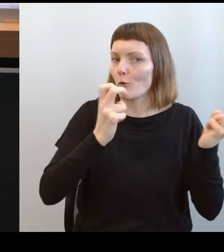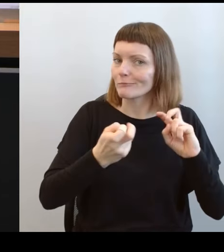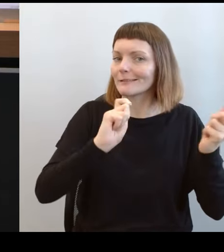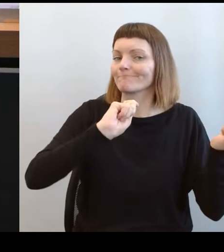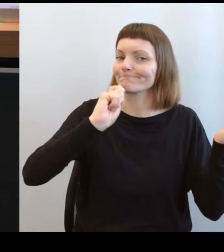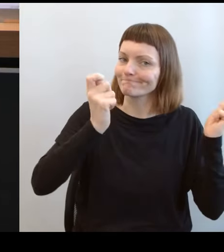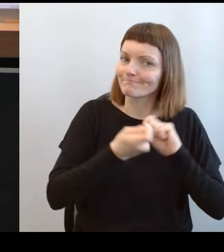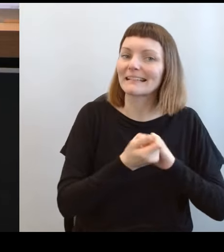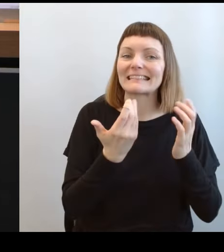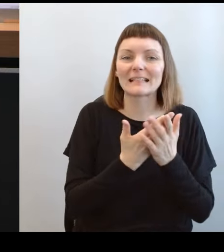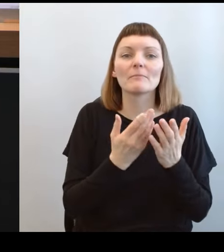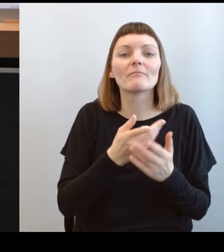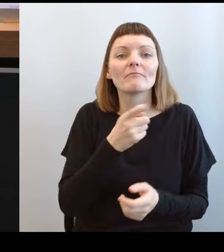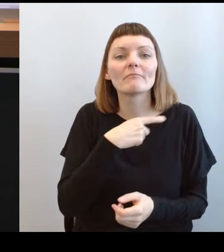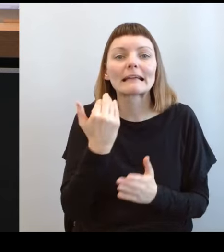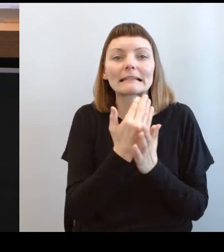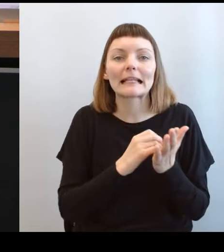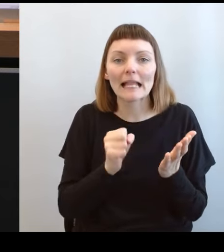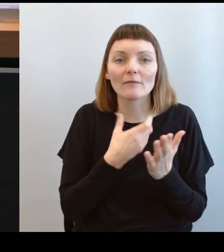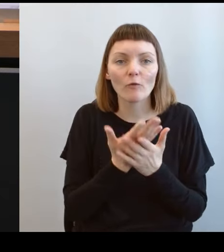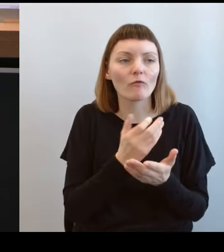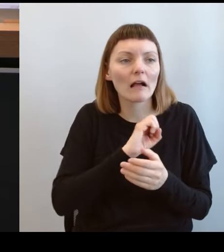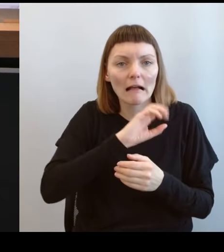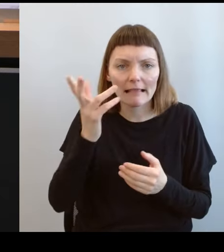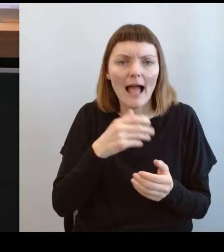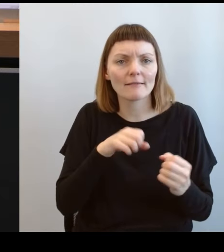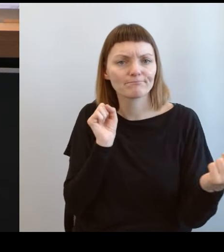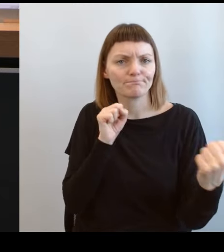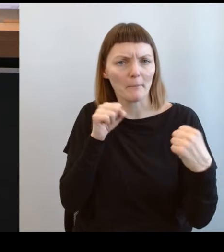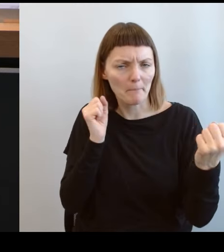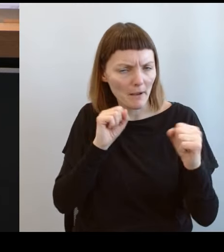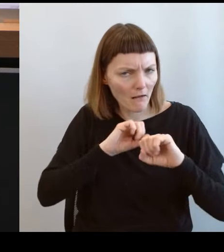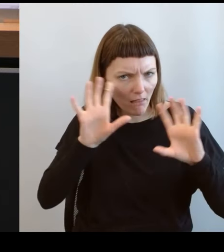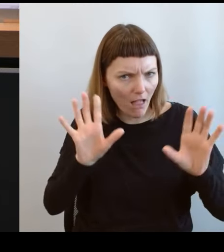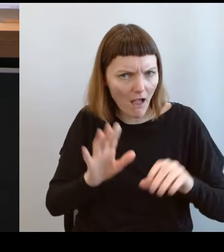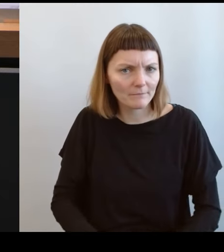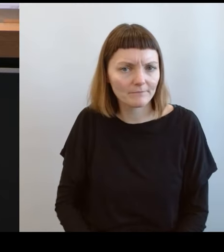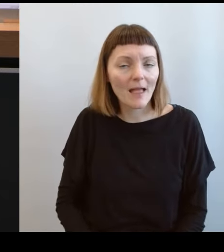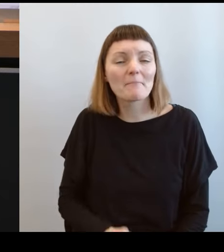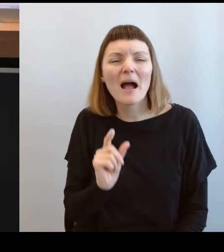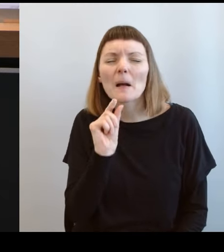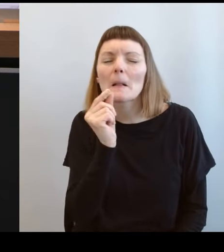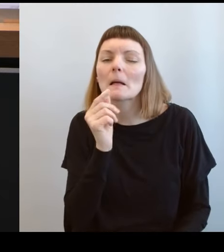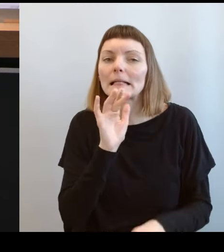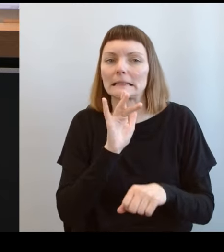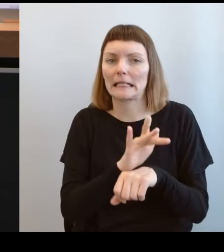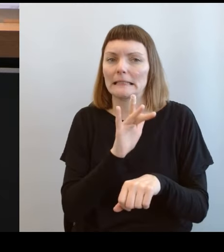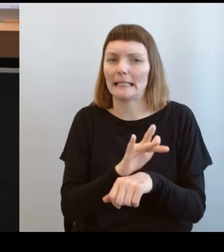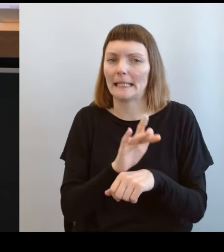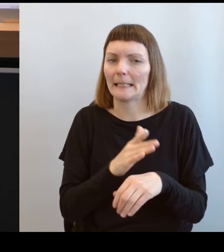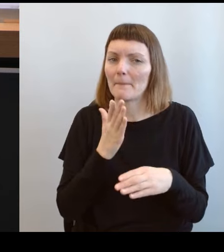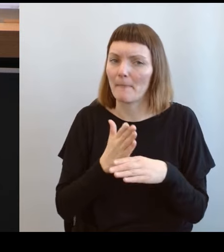Erlauben Sie mir aber noch eine Kritik zum Schluss: Wir hätten die Möglichkeit gehabt, auf Basis des Gesetzentwurfes von